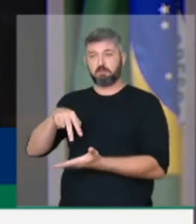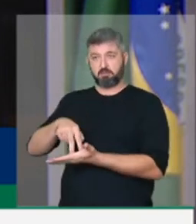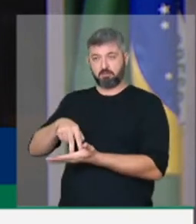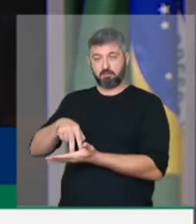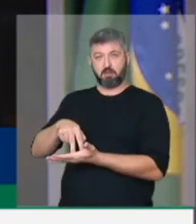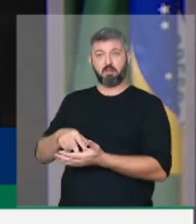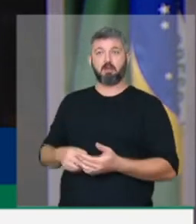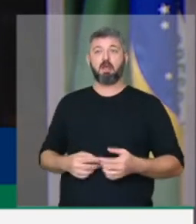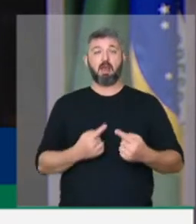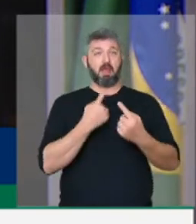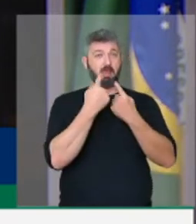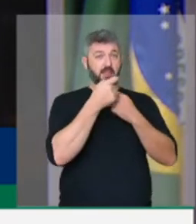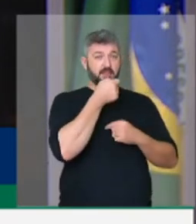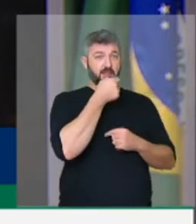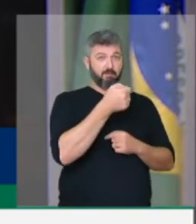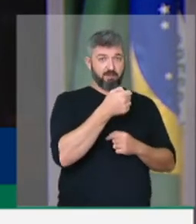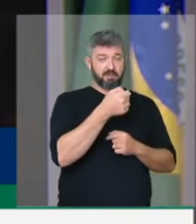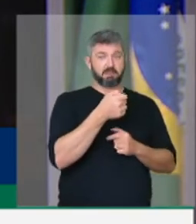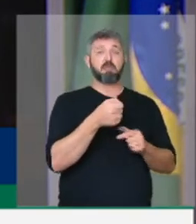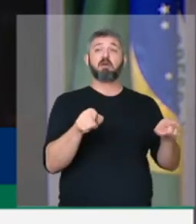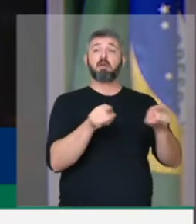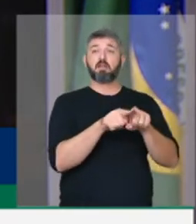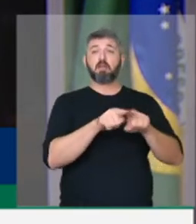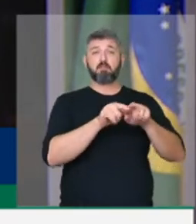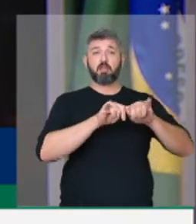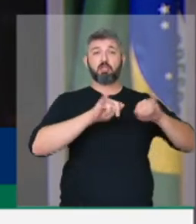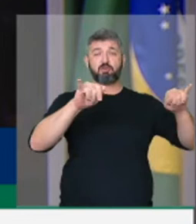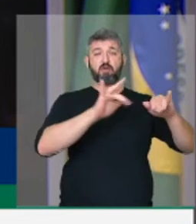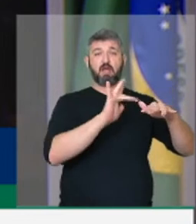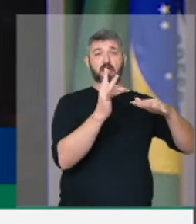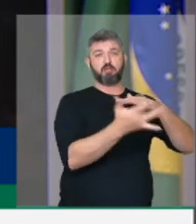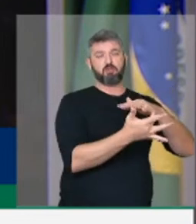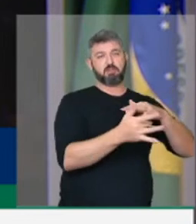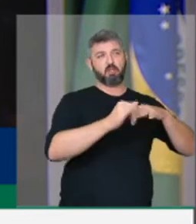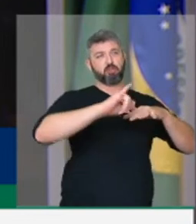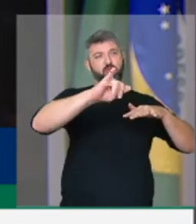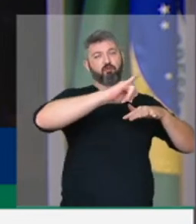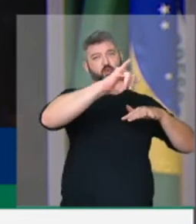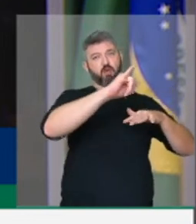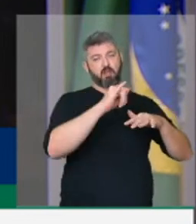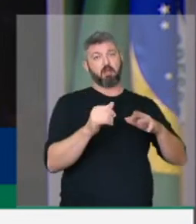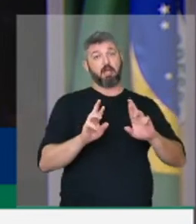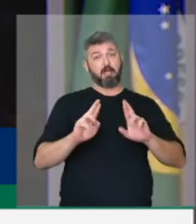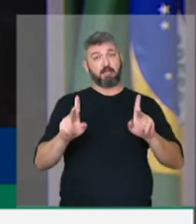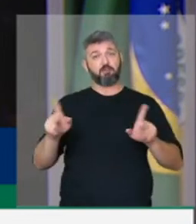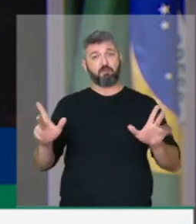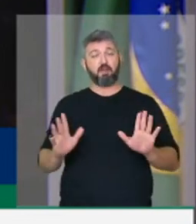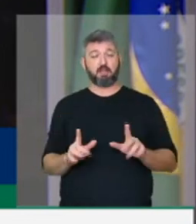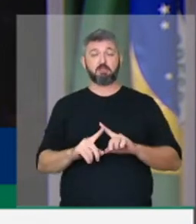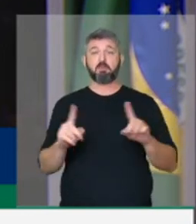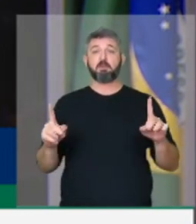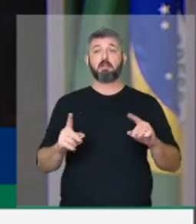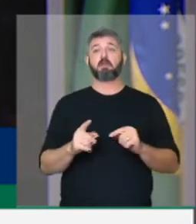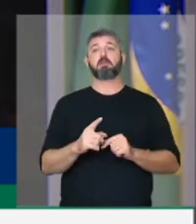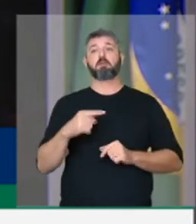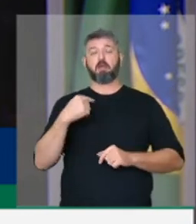REPRESENTA A VOZ DA TRIBUNA, E TAMBÉM AS DIVULGAÇÕES EM REDE SOCIAL. FICA AQUI NÃO SÓ EM MEU NOME MAS EM NOME DO PRÓPRIO CIDADANIA, LÍDER DA